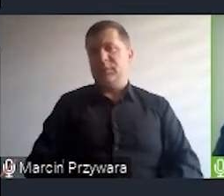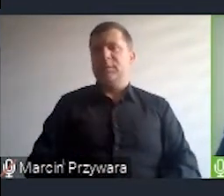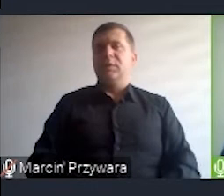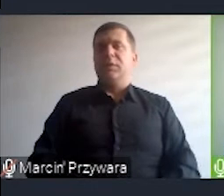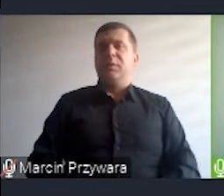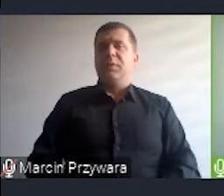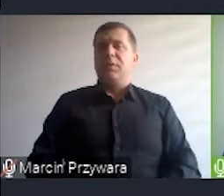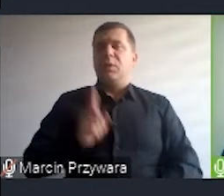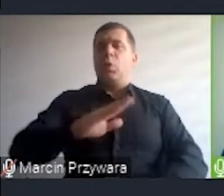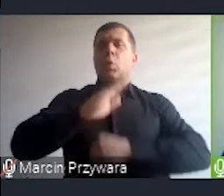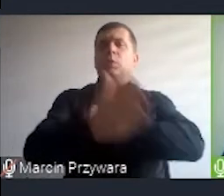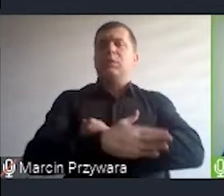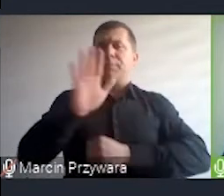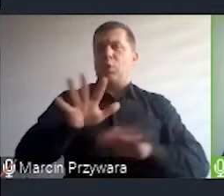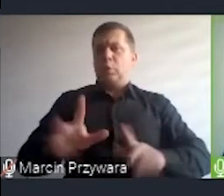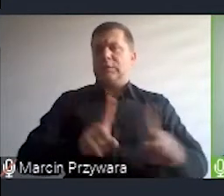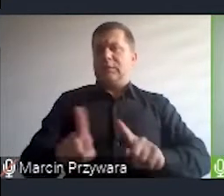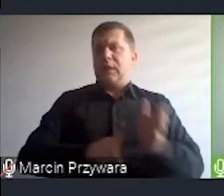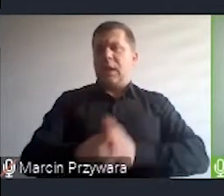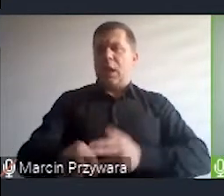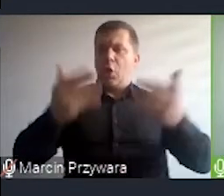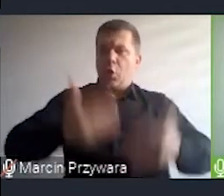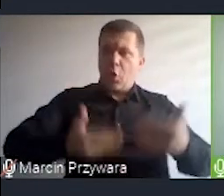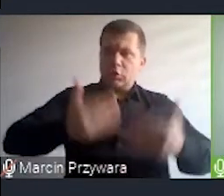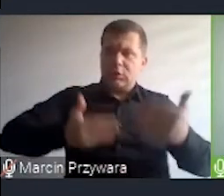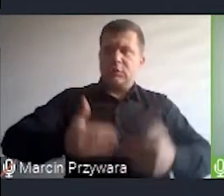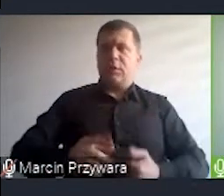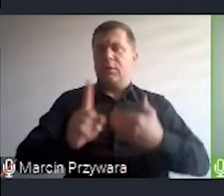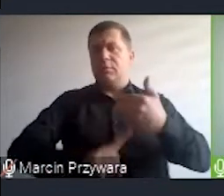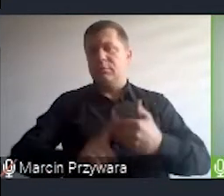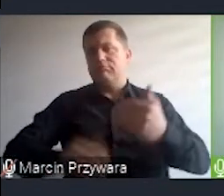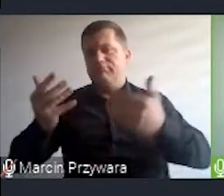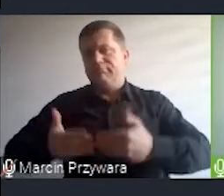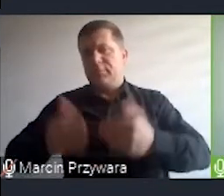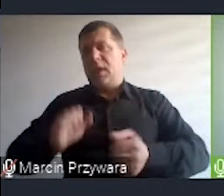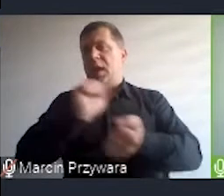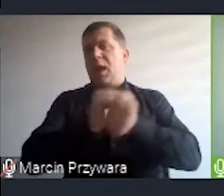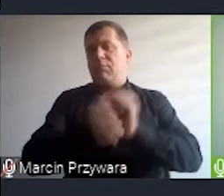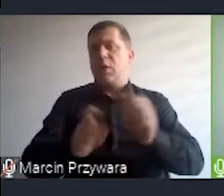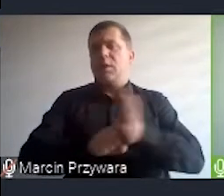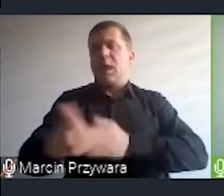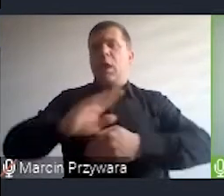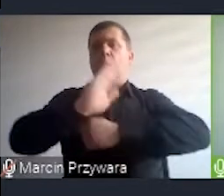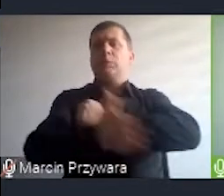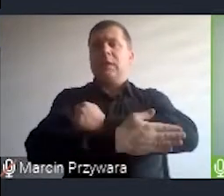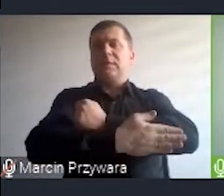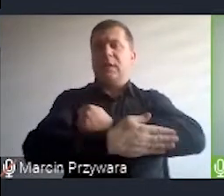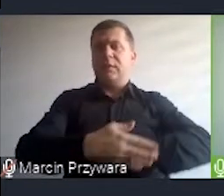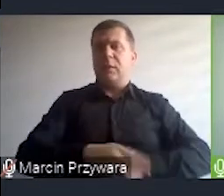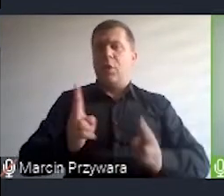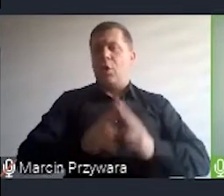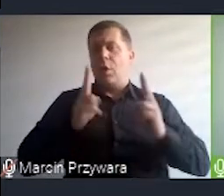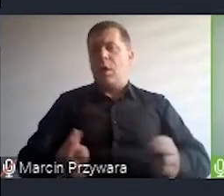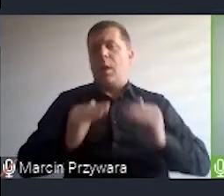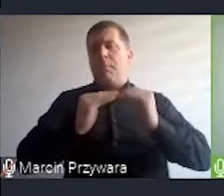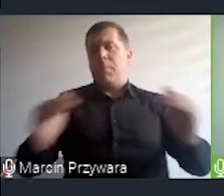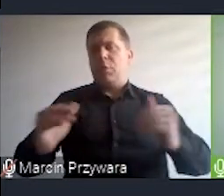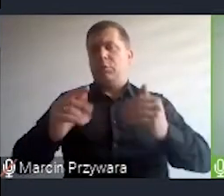a te uzasadnienia mają duże nauczenie dla rozliczania, albo dla uzasadniania określonego poziomu rozliczania.